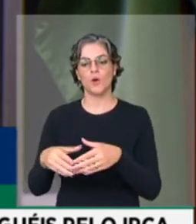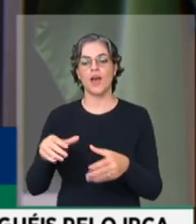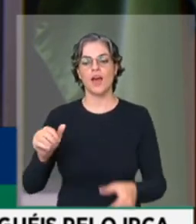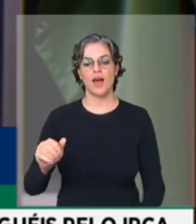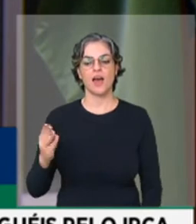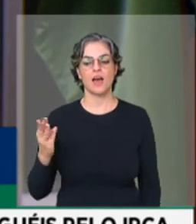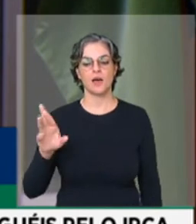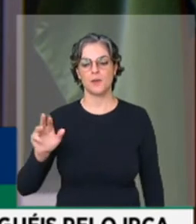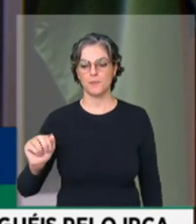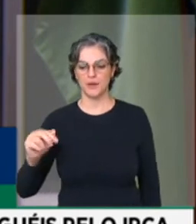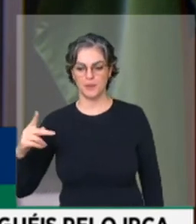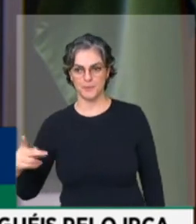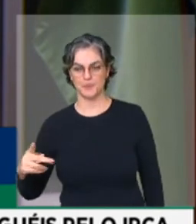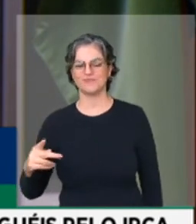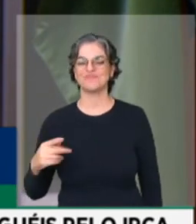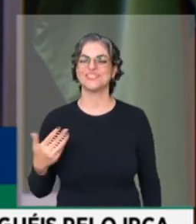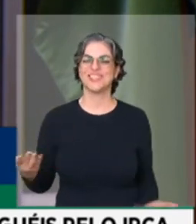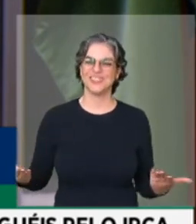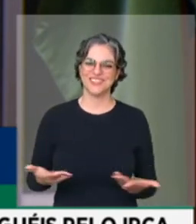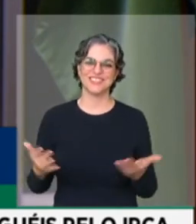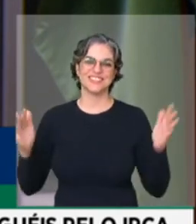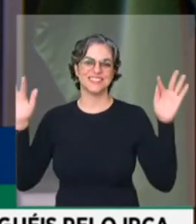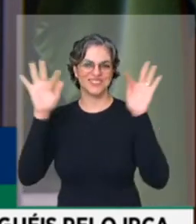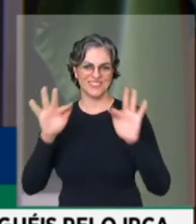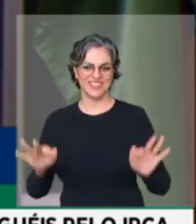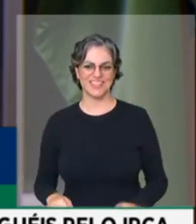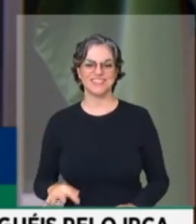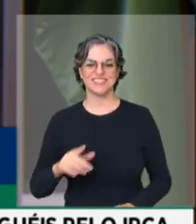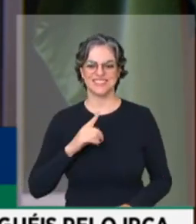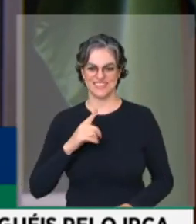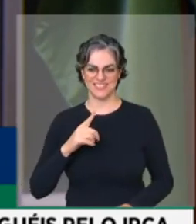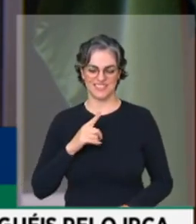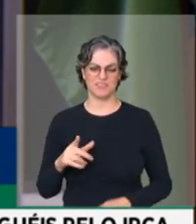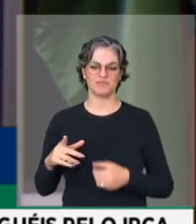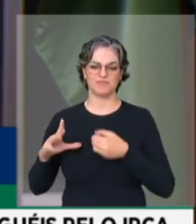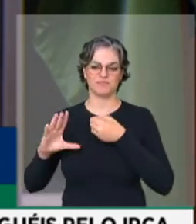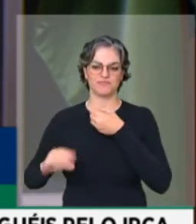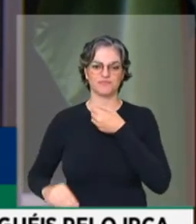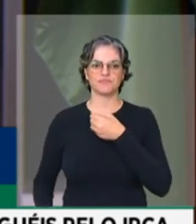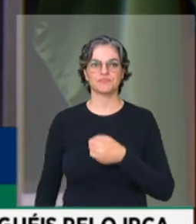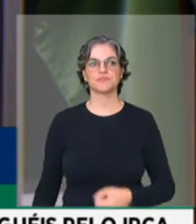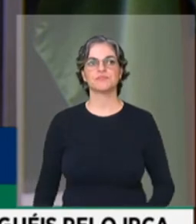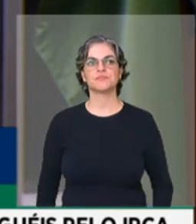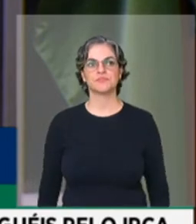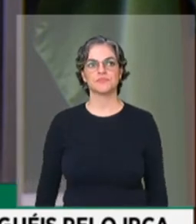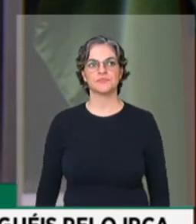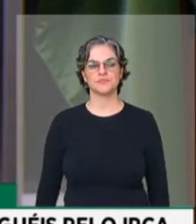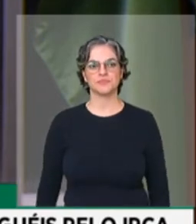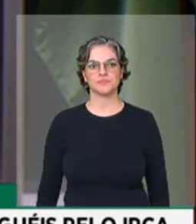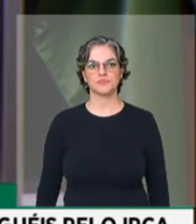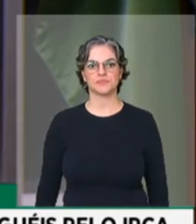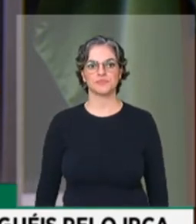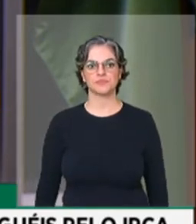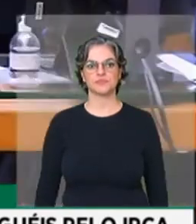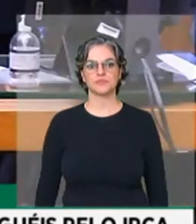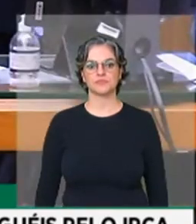TODOS FICARÃO FELIZES E A GENTE SÓ TEM AQUI -- [DEPUTADO]: SENHOR PRESIDENTE, UM MINUTO SÓ . -- [PRESIDENTE]: É ...